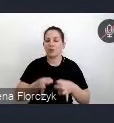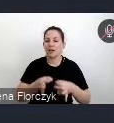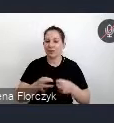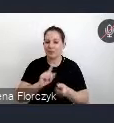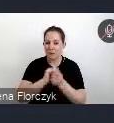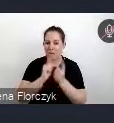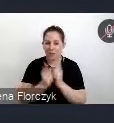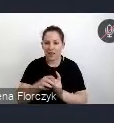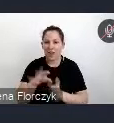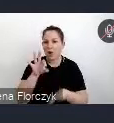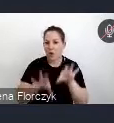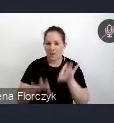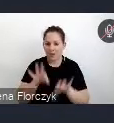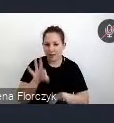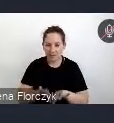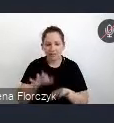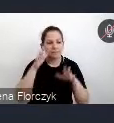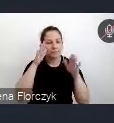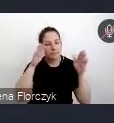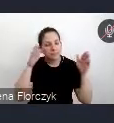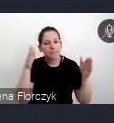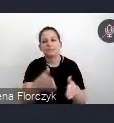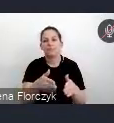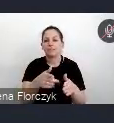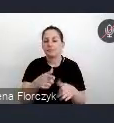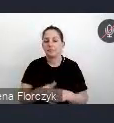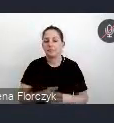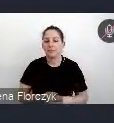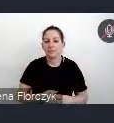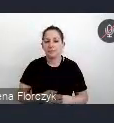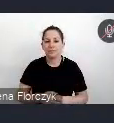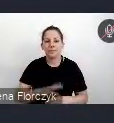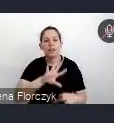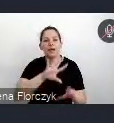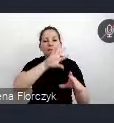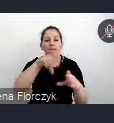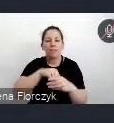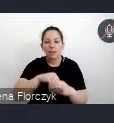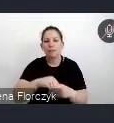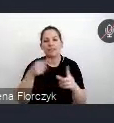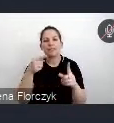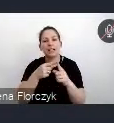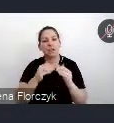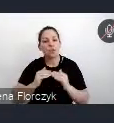na konferencję poświęconą wdrażaniu Celów Zrównoważonych.